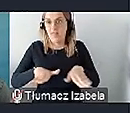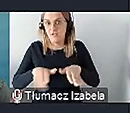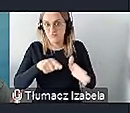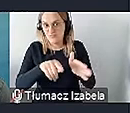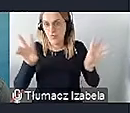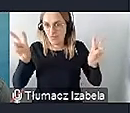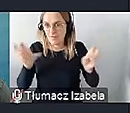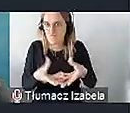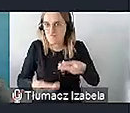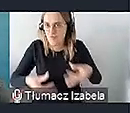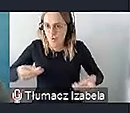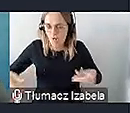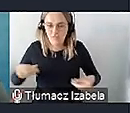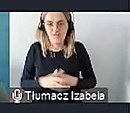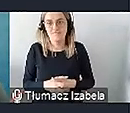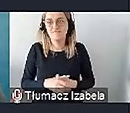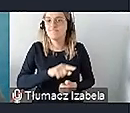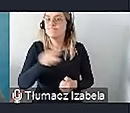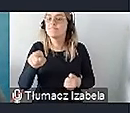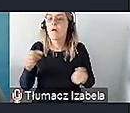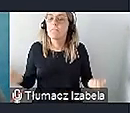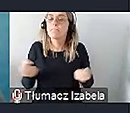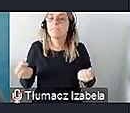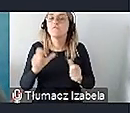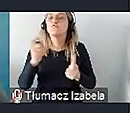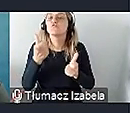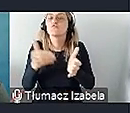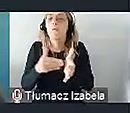Jaka jest państwa motywacja? Czego państwo potrzebują, oczekują?